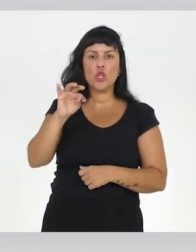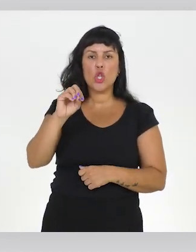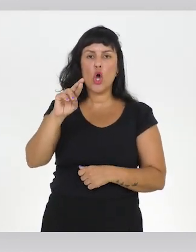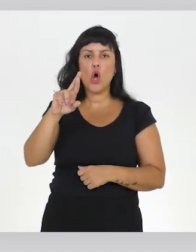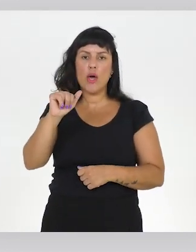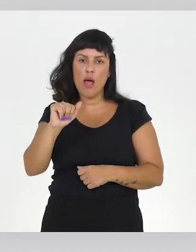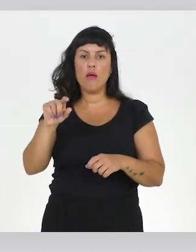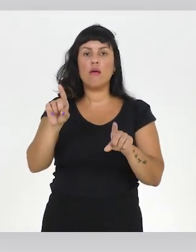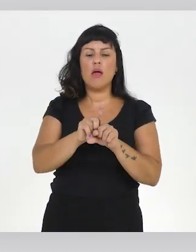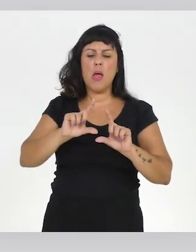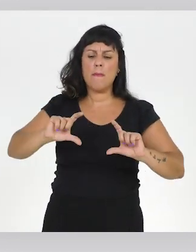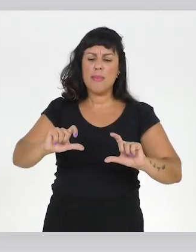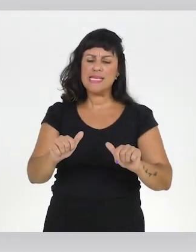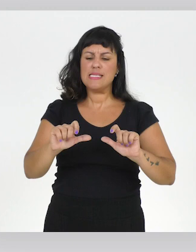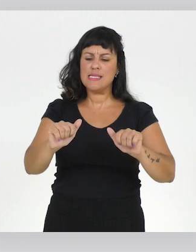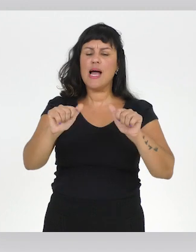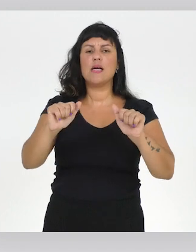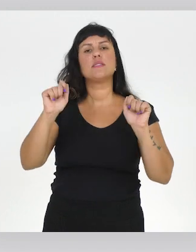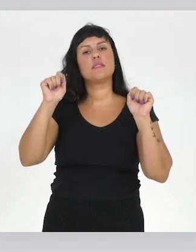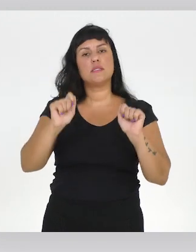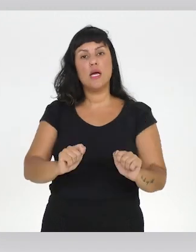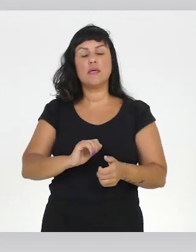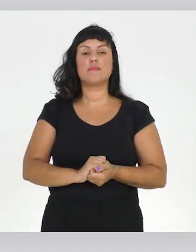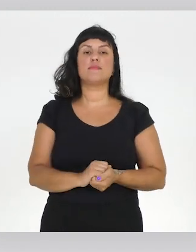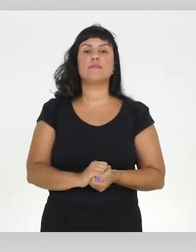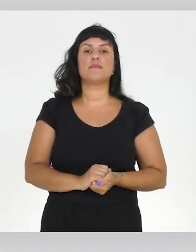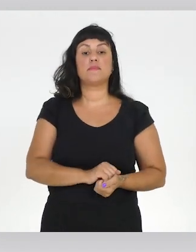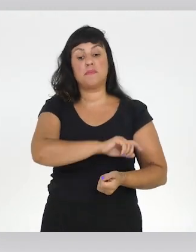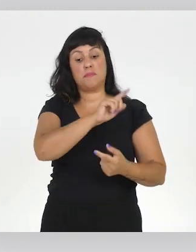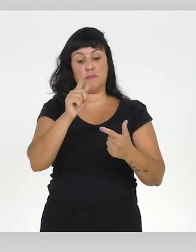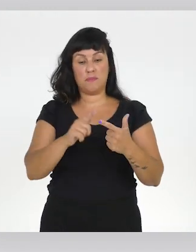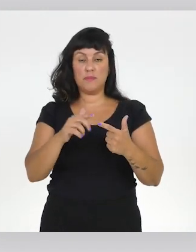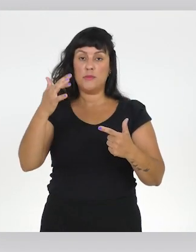também usamos exercícios, educação em dor e terapia manual.